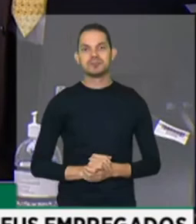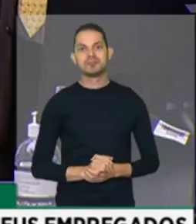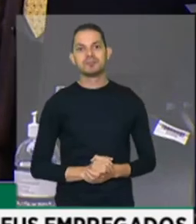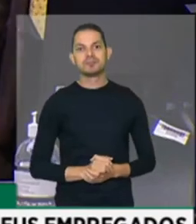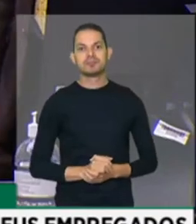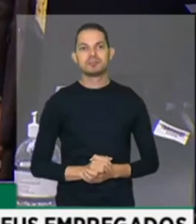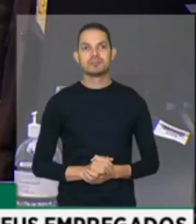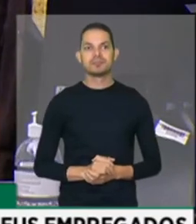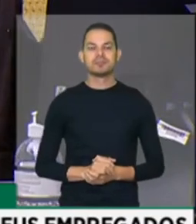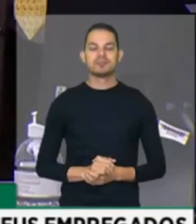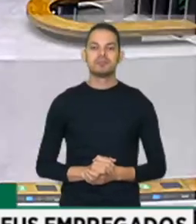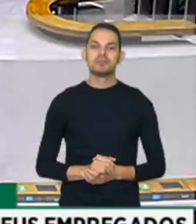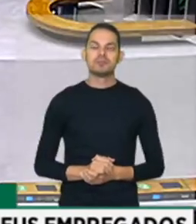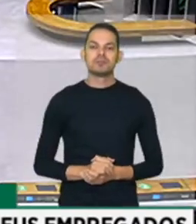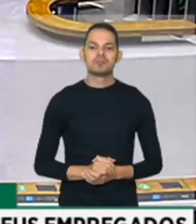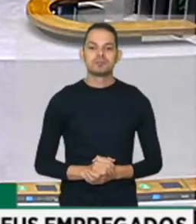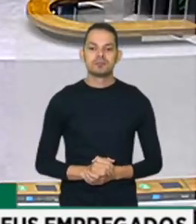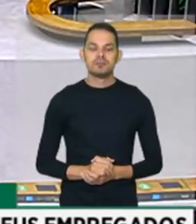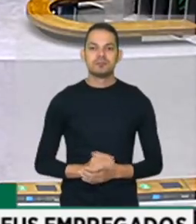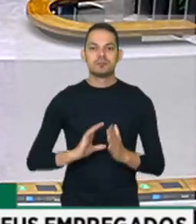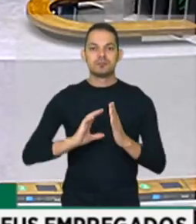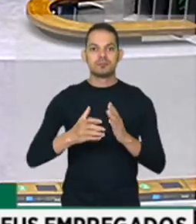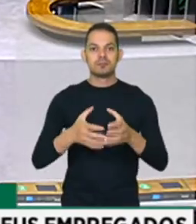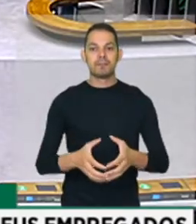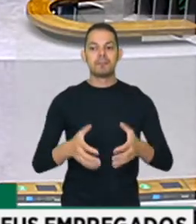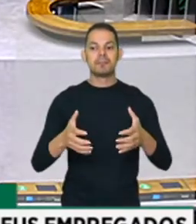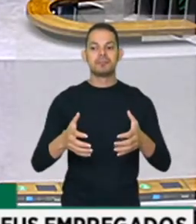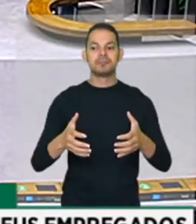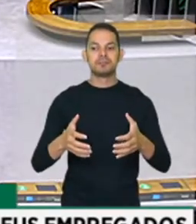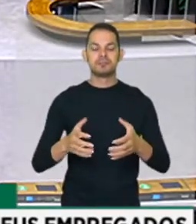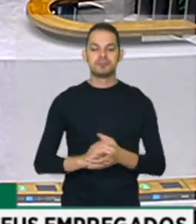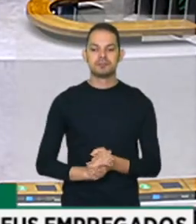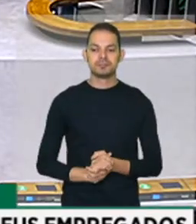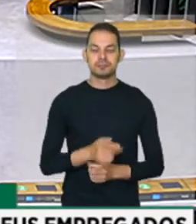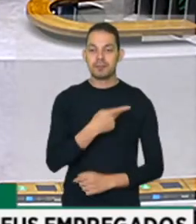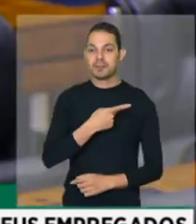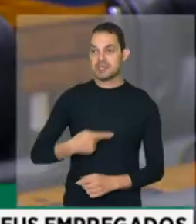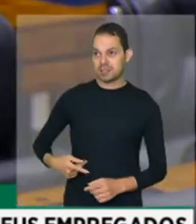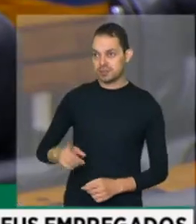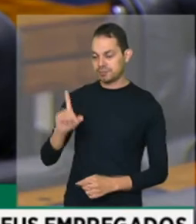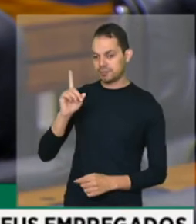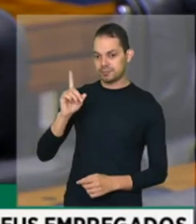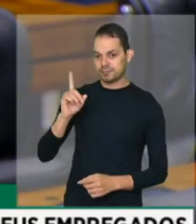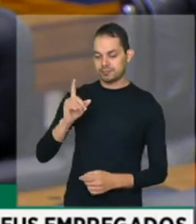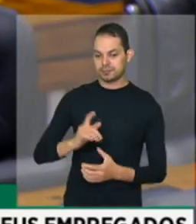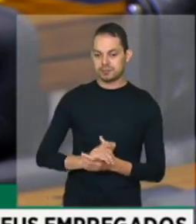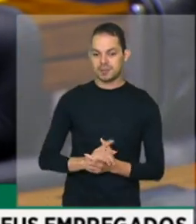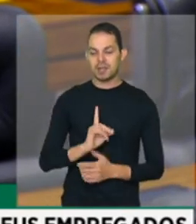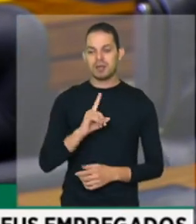A REDE ORIENTA SIM É EMENDA, SENHOR PRESIDENTE. [PRESIDENTE]: MAIORIA? [DEPUTADO]: SENHOR PRESIDENTE, NÓS QUEREMOS MAIS UMA VEZ, CHAMAR A ATENÇÃO DO POVO